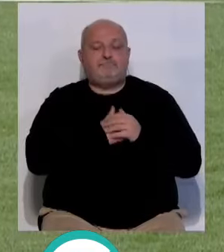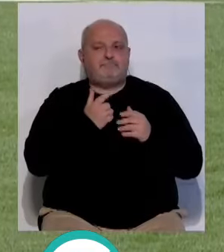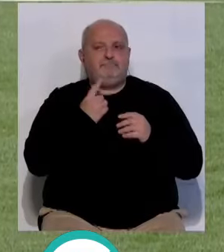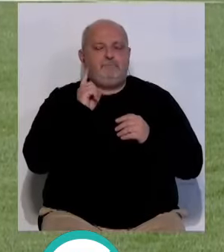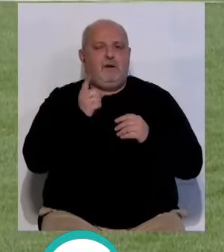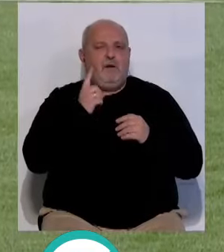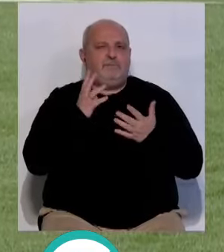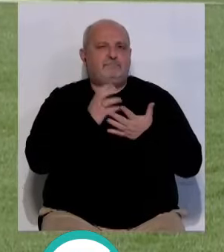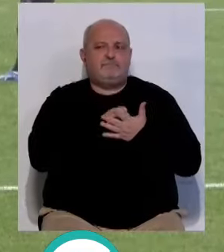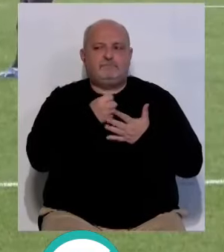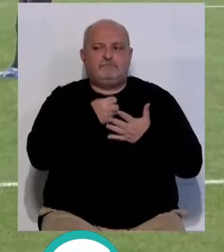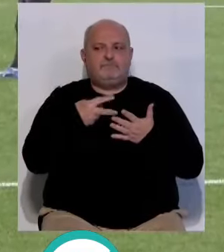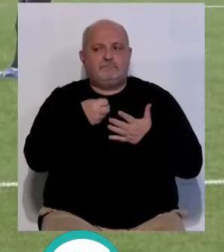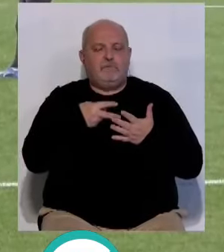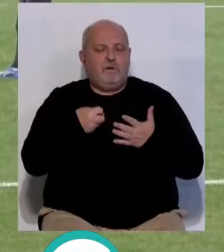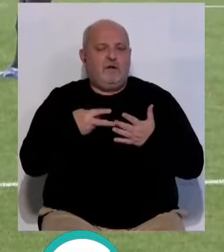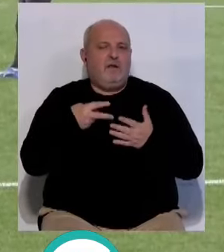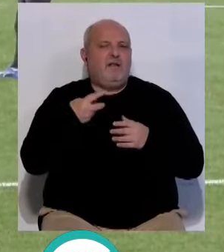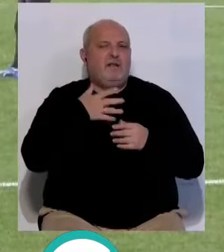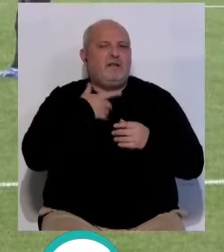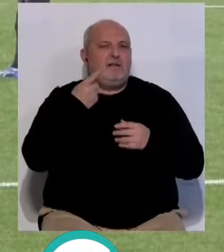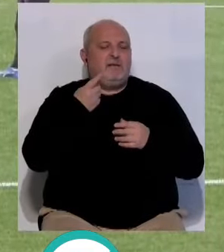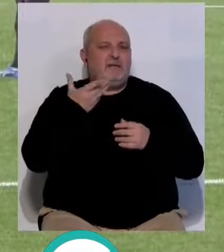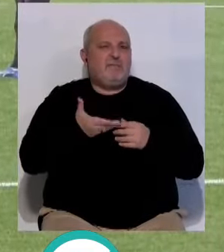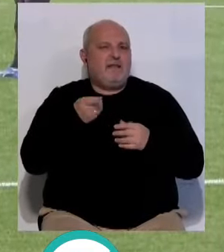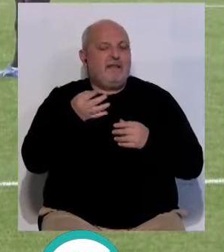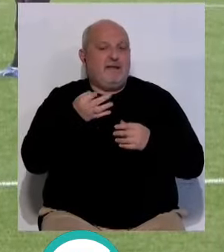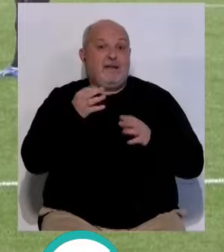todo el mundo todo lo muchas veces lo camb todo un resultado una imagen si es que si el c es capaz de